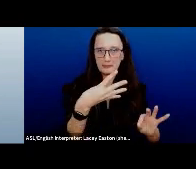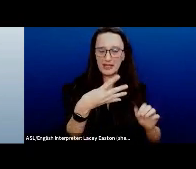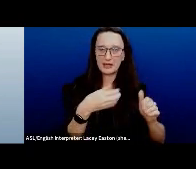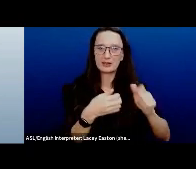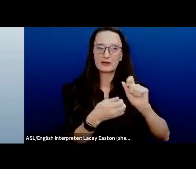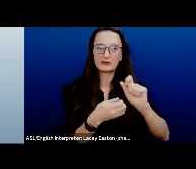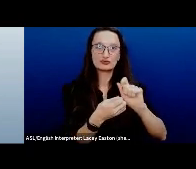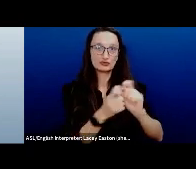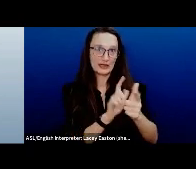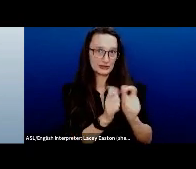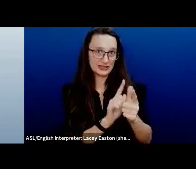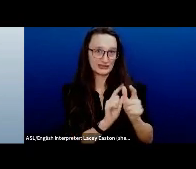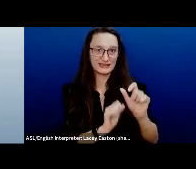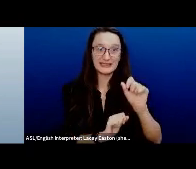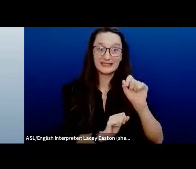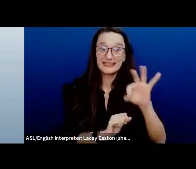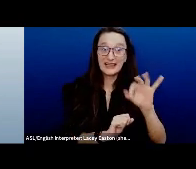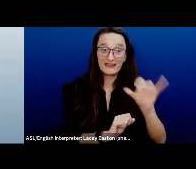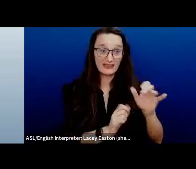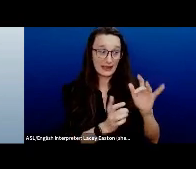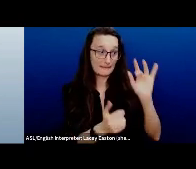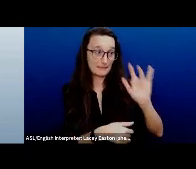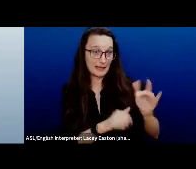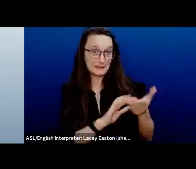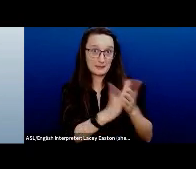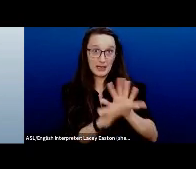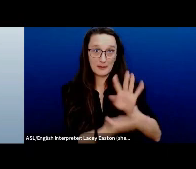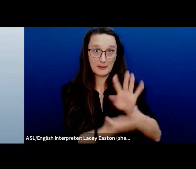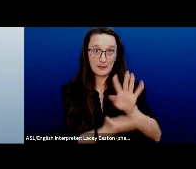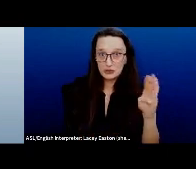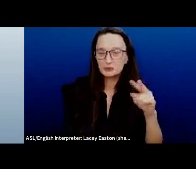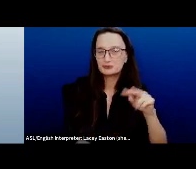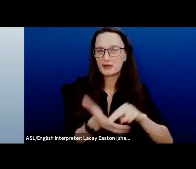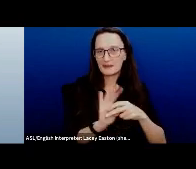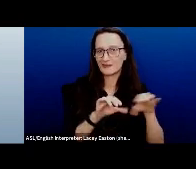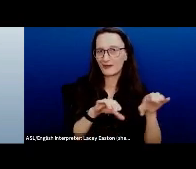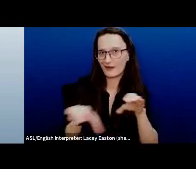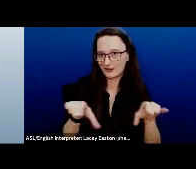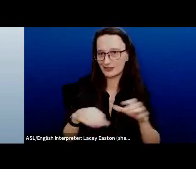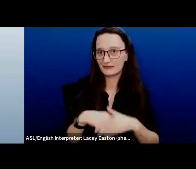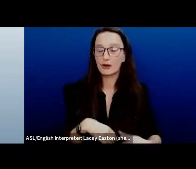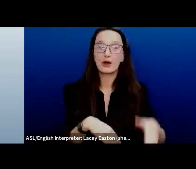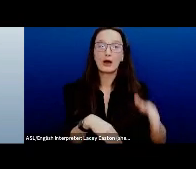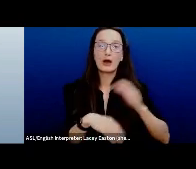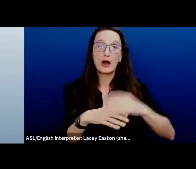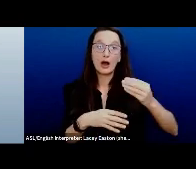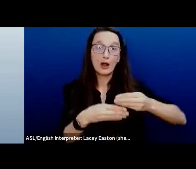se vuelve azul entonces está activo luego en el menú elija mi idioma de subtítulos donde